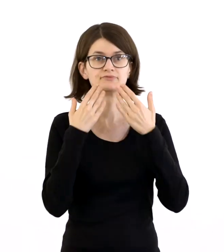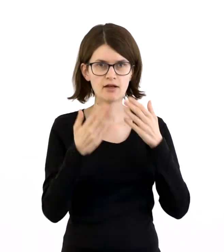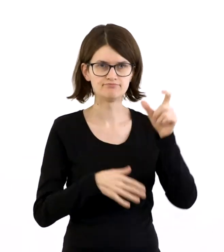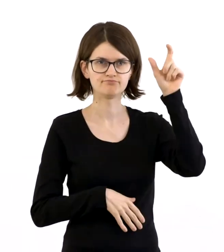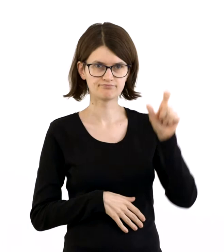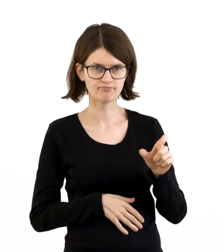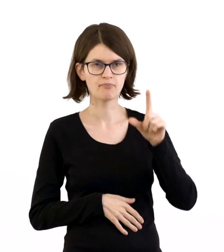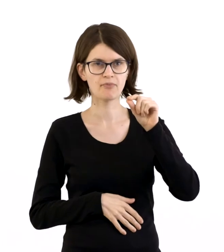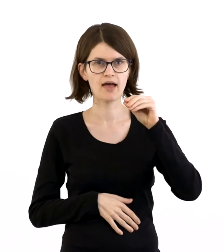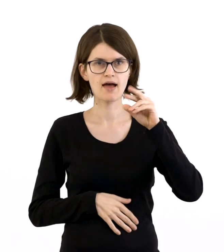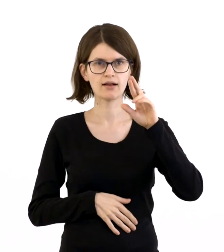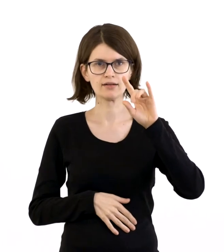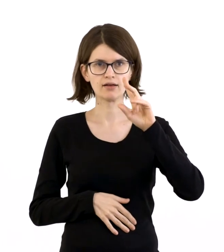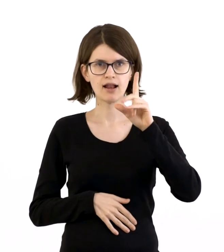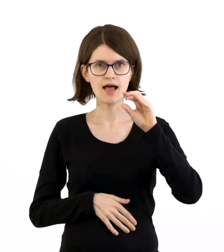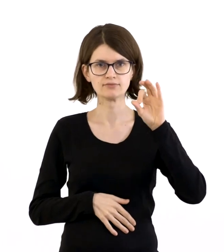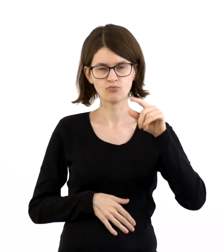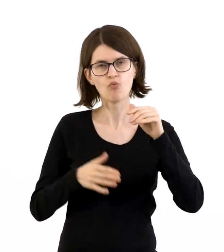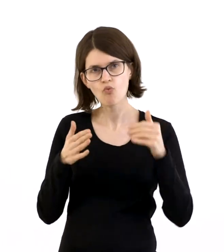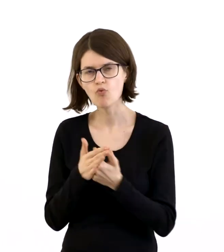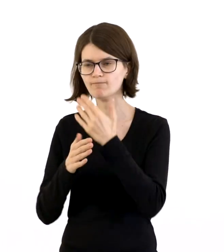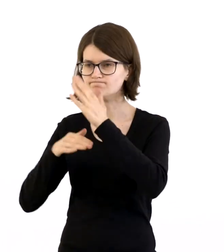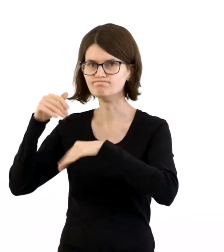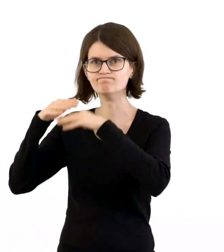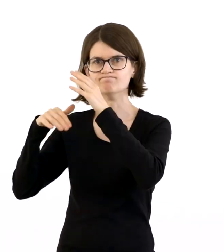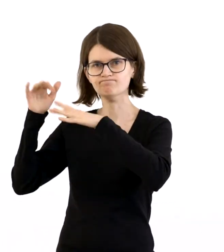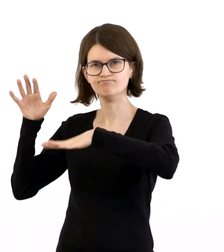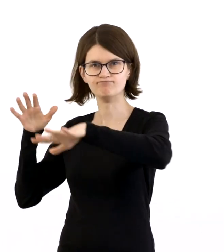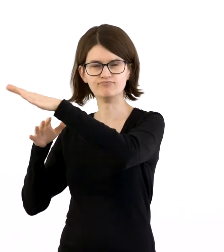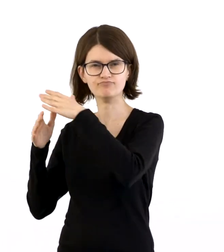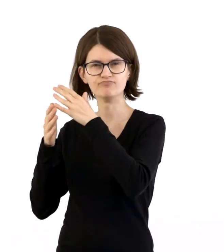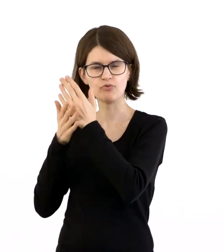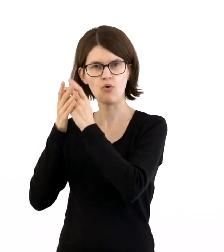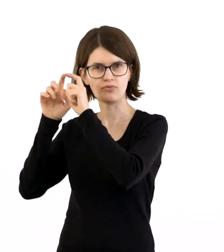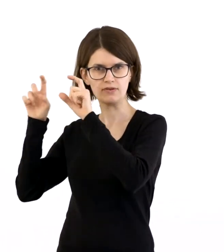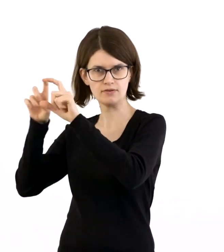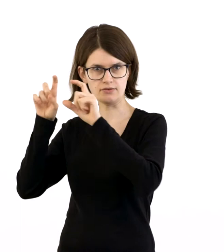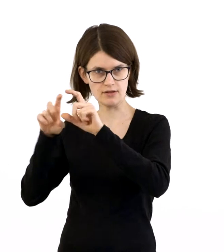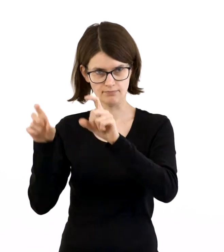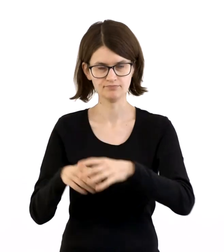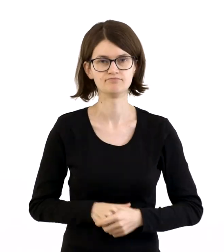Podczas odbudowy zainicjowanej przez Peryklesa powstał tu kompleks świątyń: